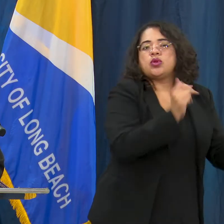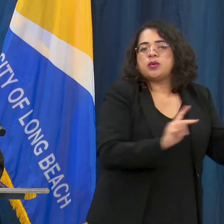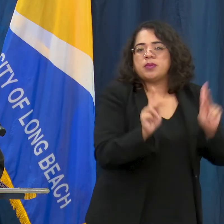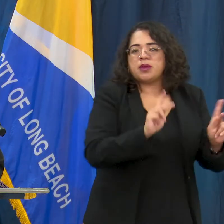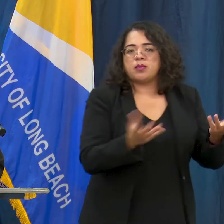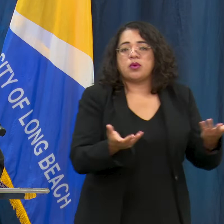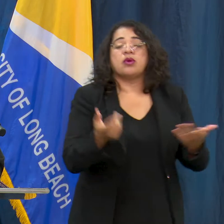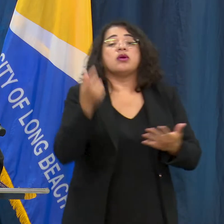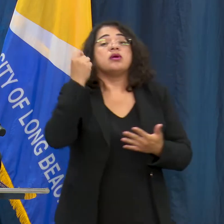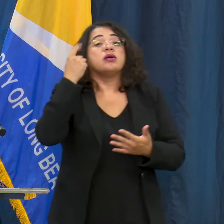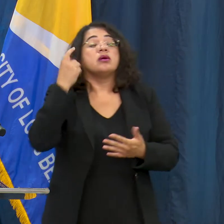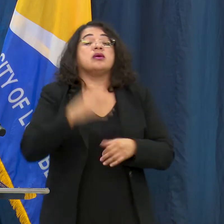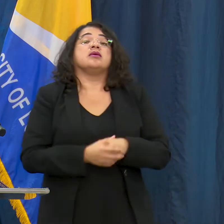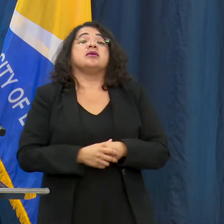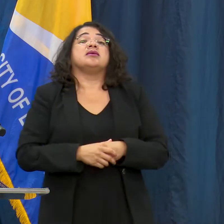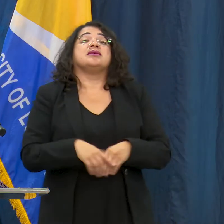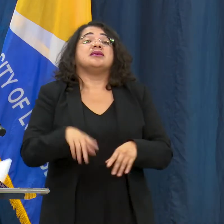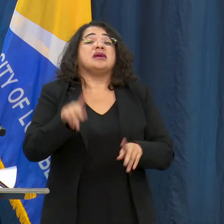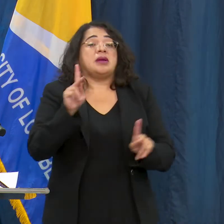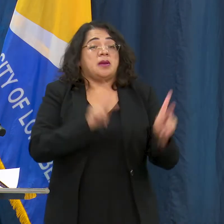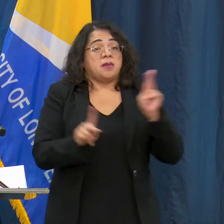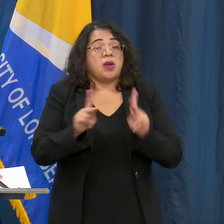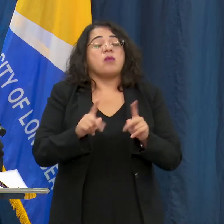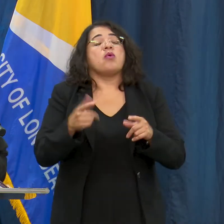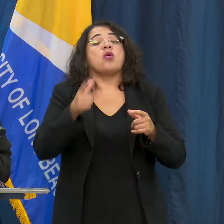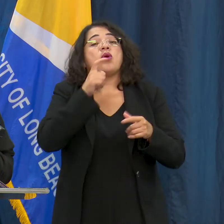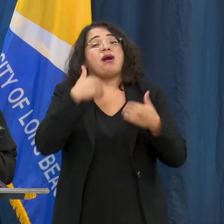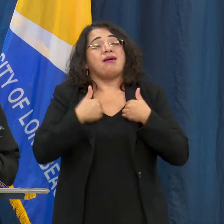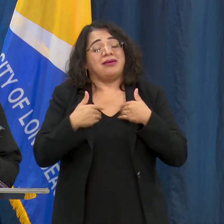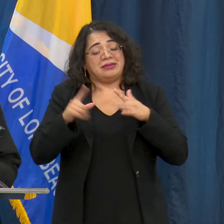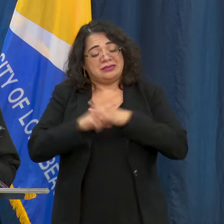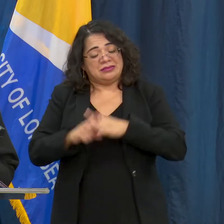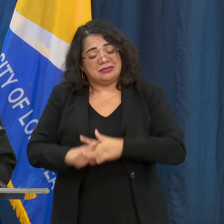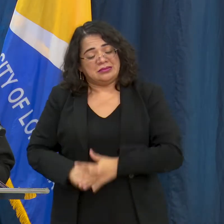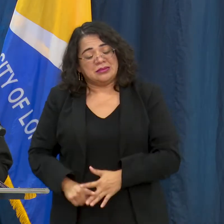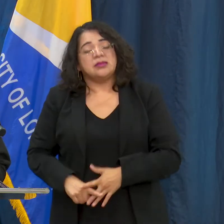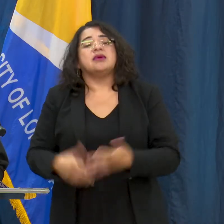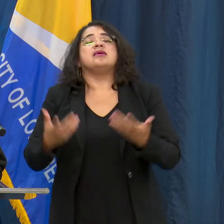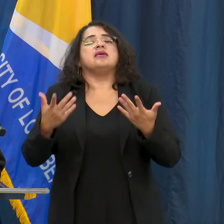prioridad para las pruebas que pueden hacer citas lo que si Alimentum owes a